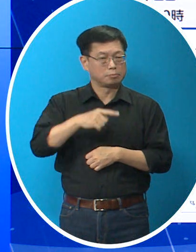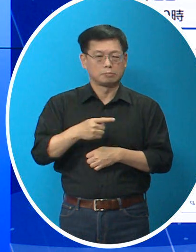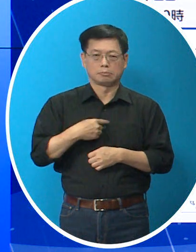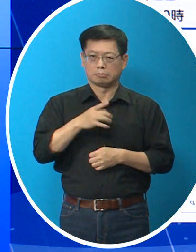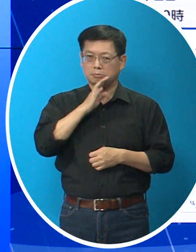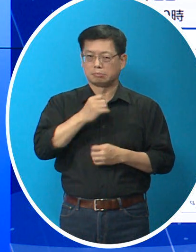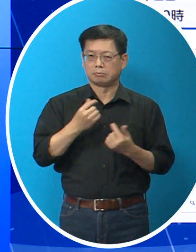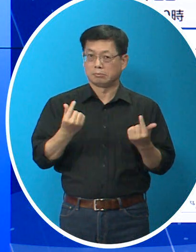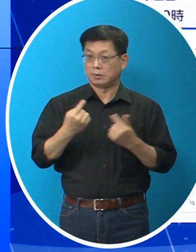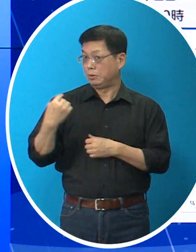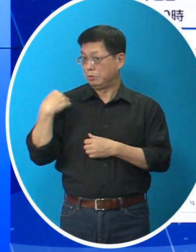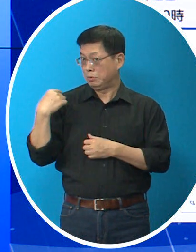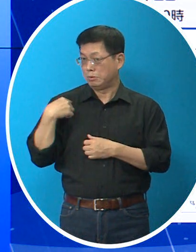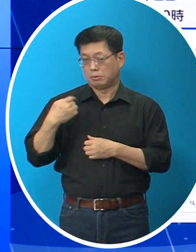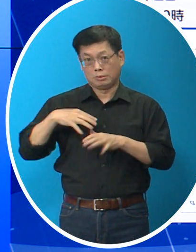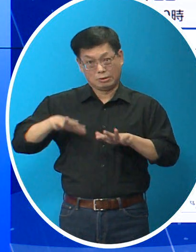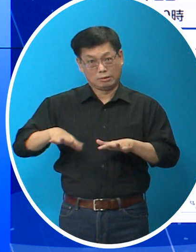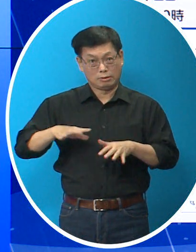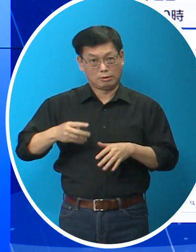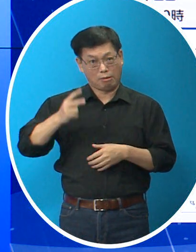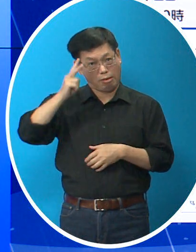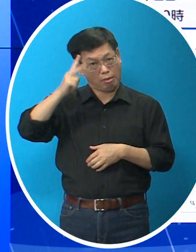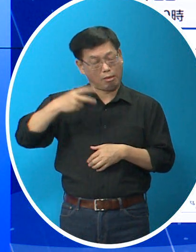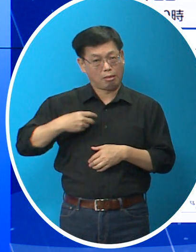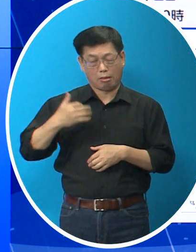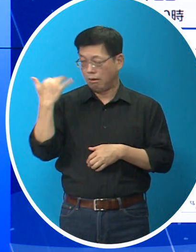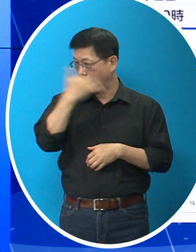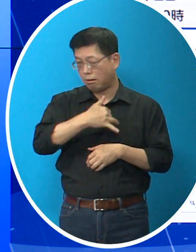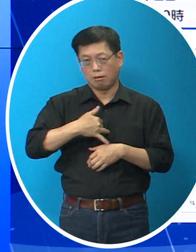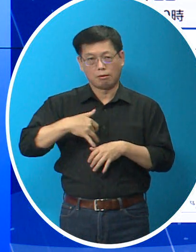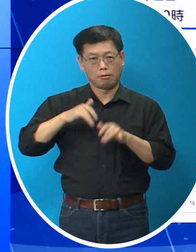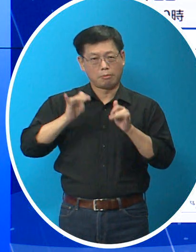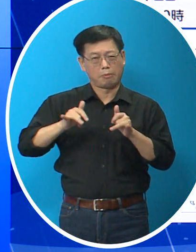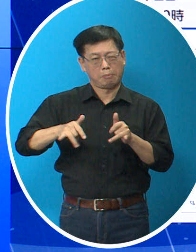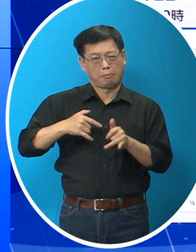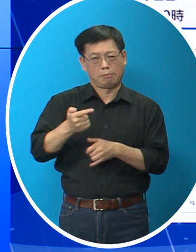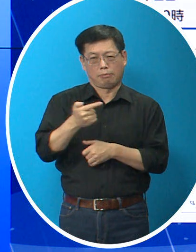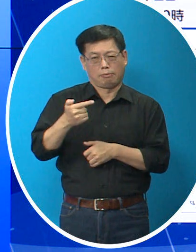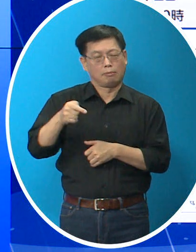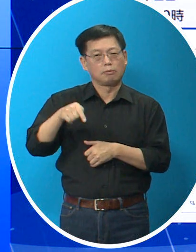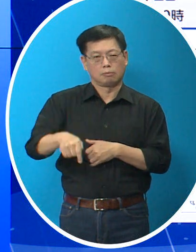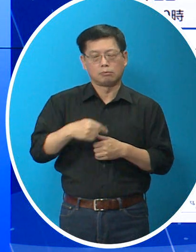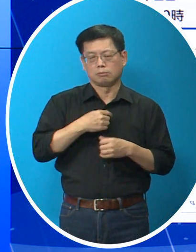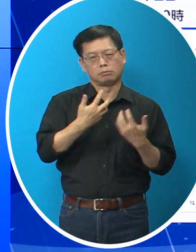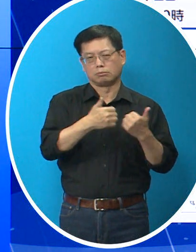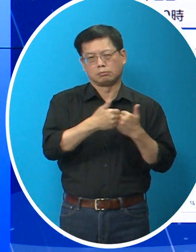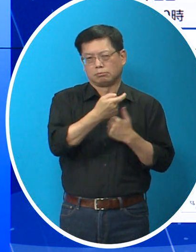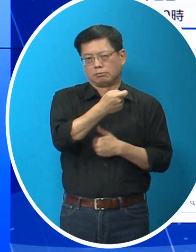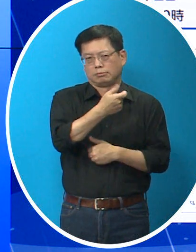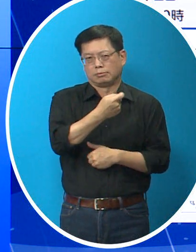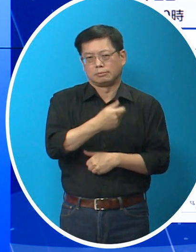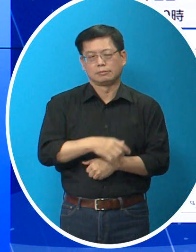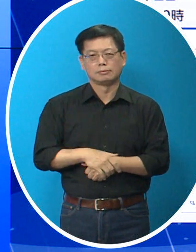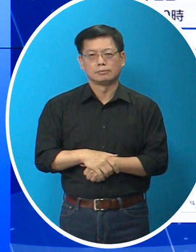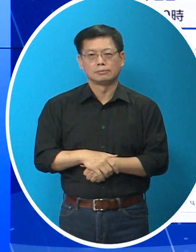像昨天、今天這種有 局部大豪雨等級以上的雨量 機率來說相對比較低一點的